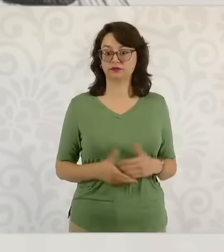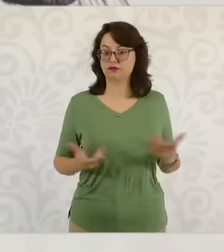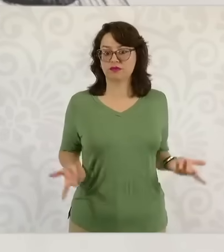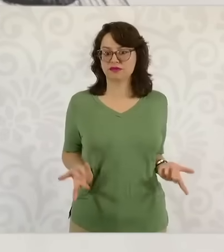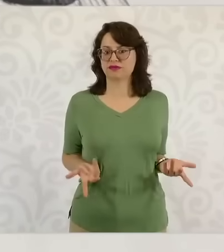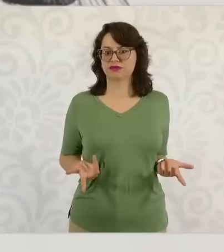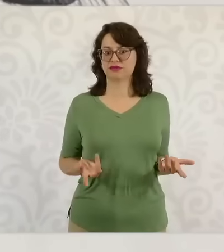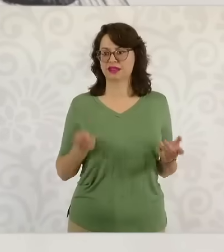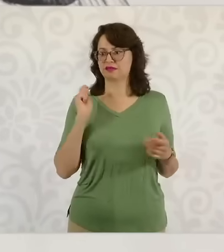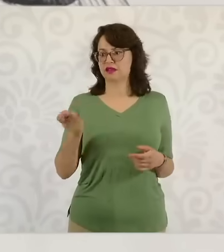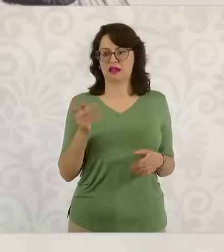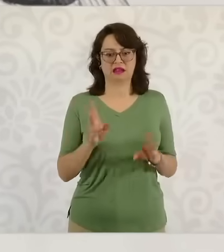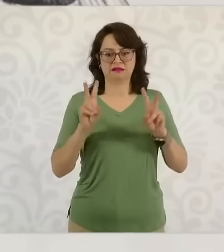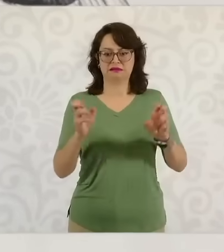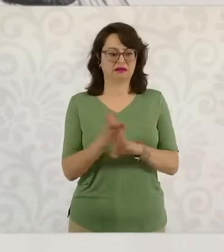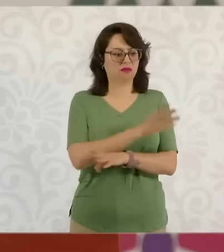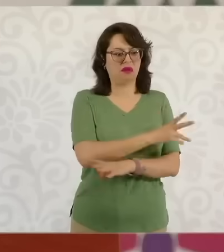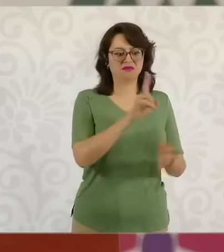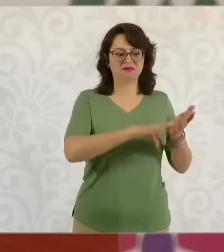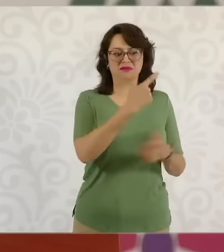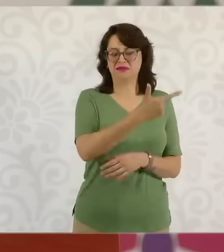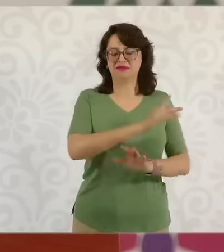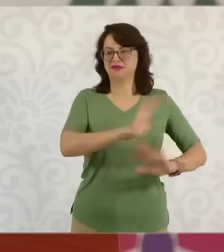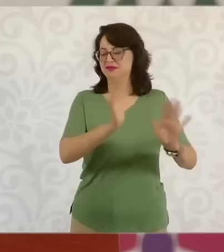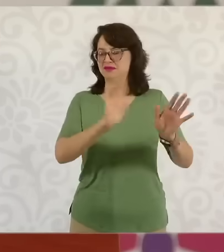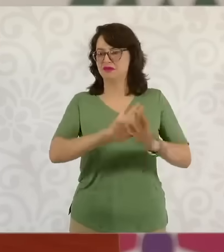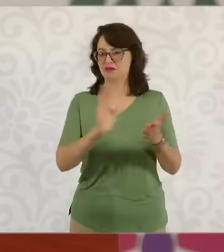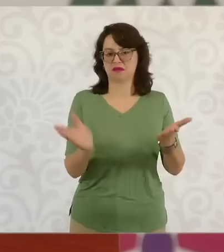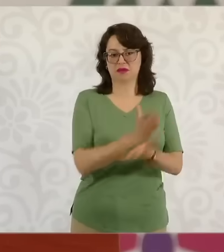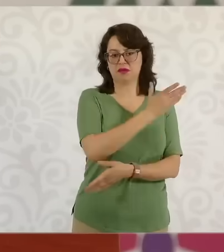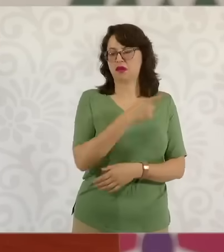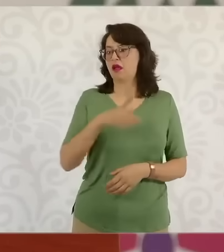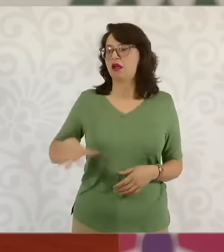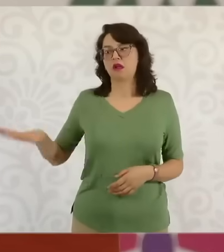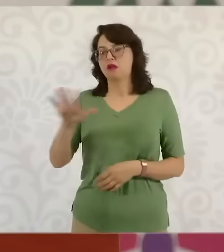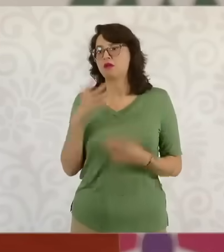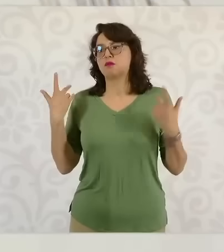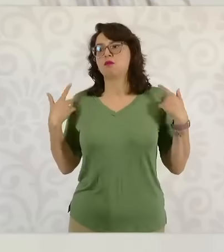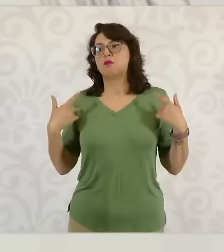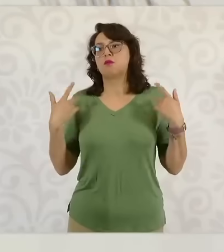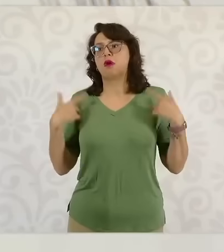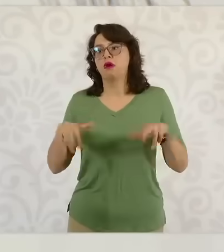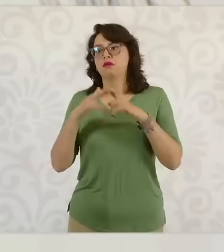del 2007 hoy los maestros tienen acceso a una pensión justa y digna y eso es lo que hemos estado